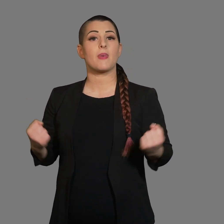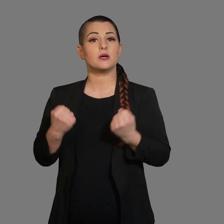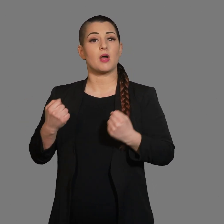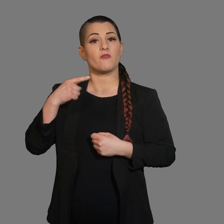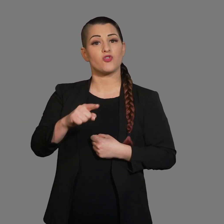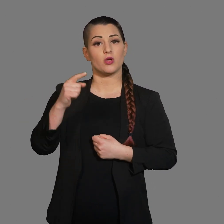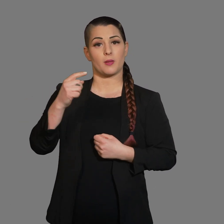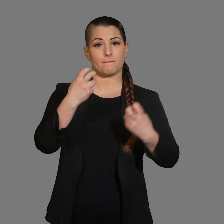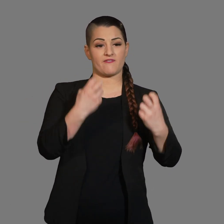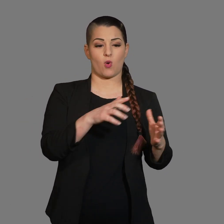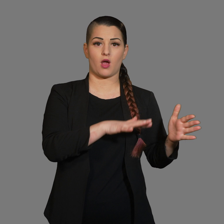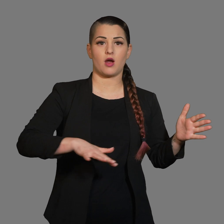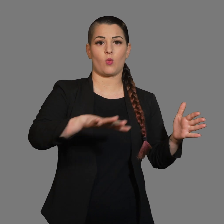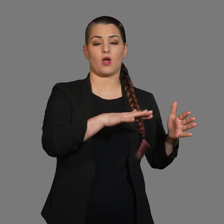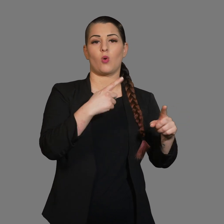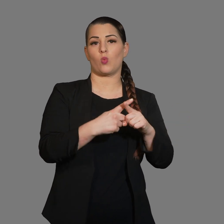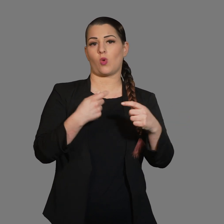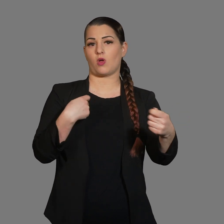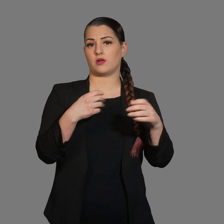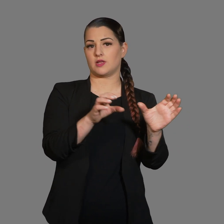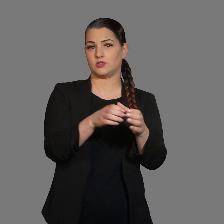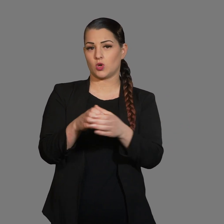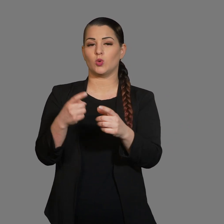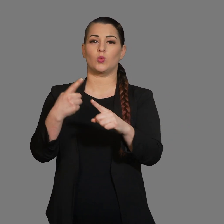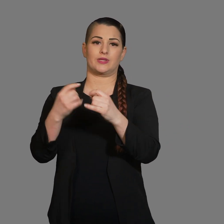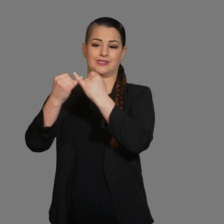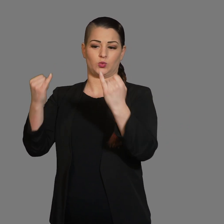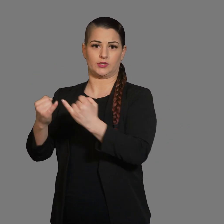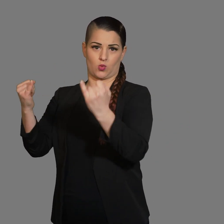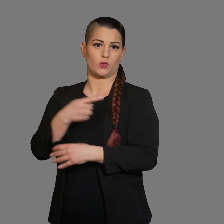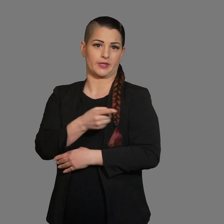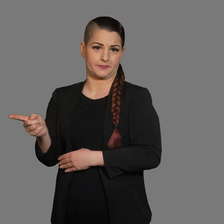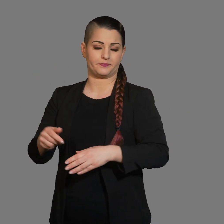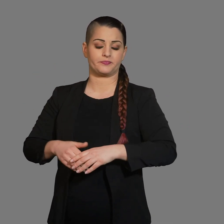Massnahmen gegenüber der Bevölkerung, Organisationen und Institutionen